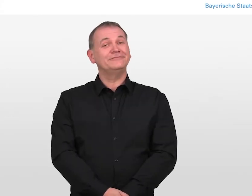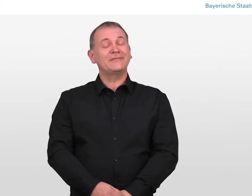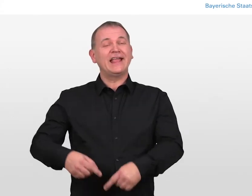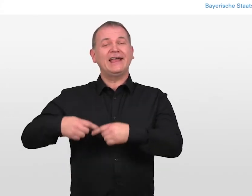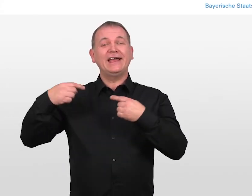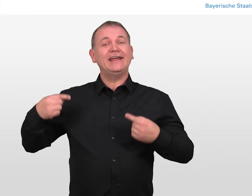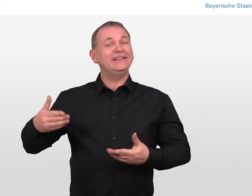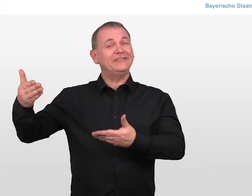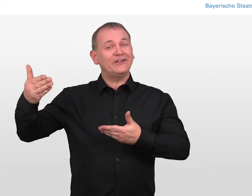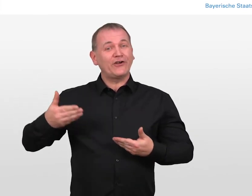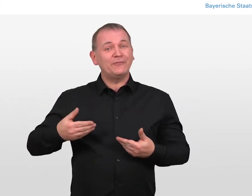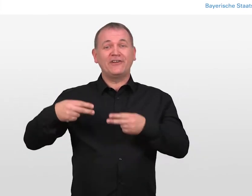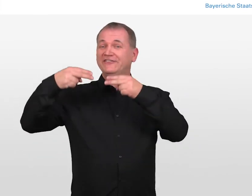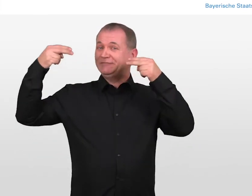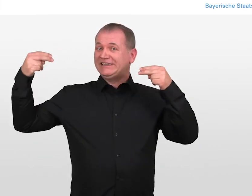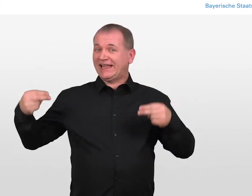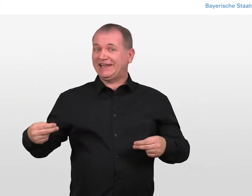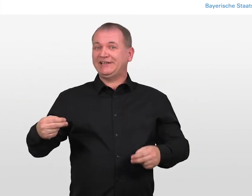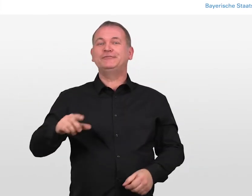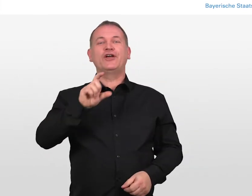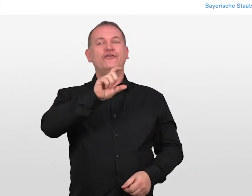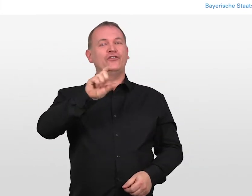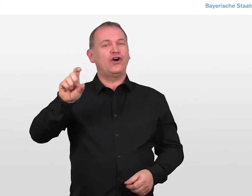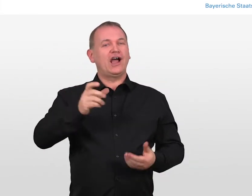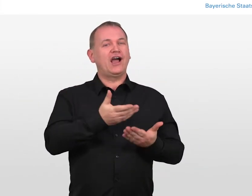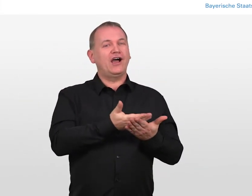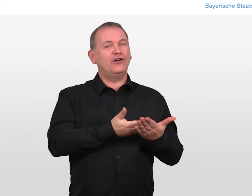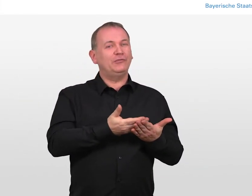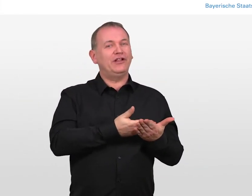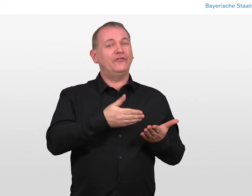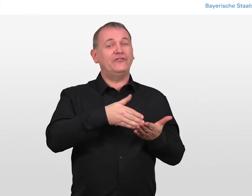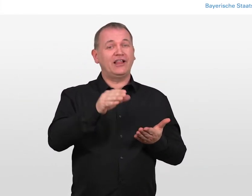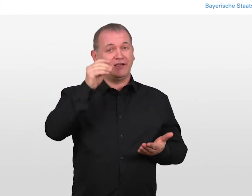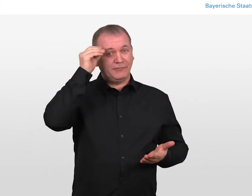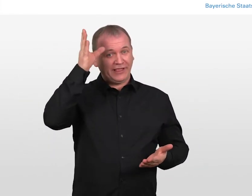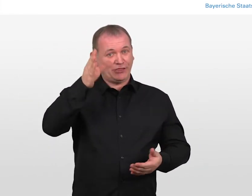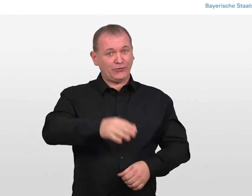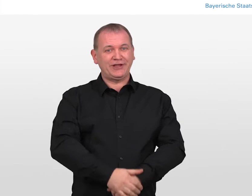Herzlich willkommen auf der Website der Woche der Aus- und Weiterbildung